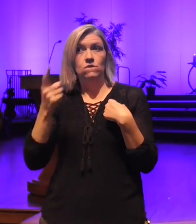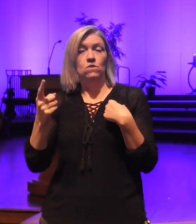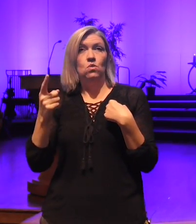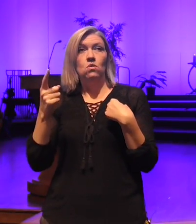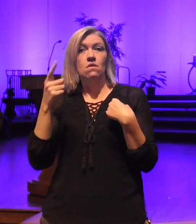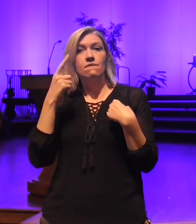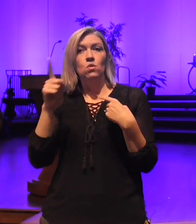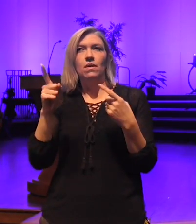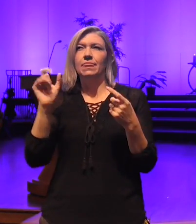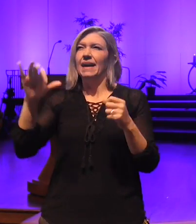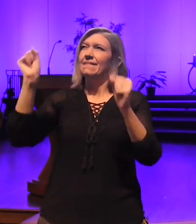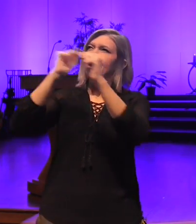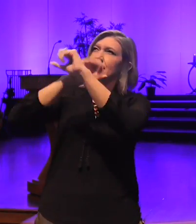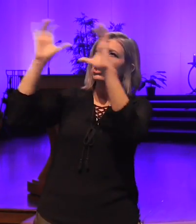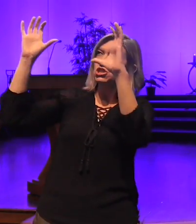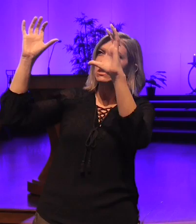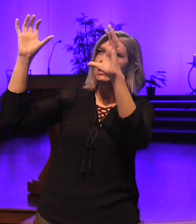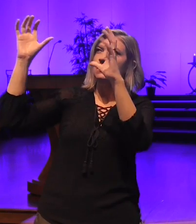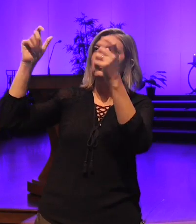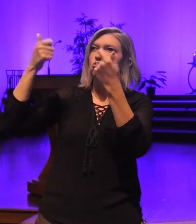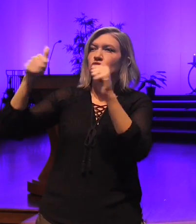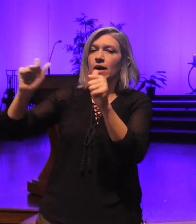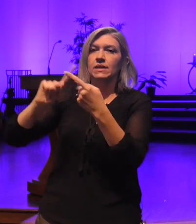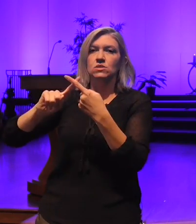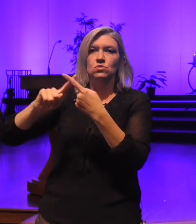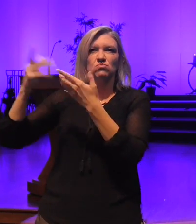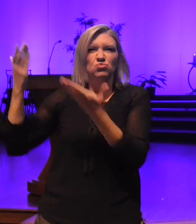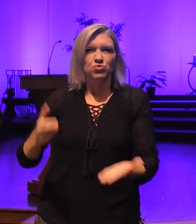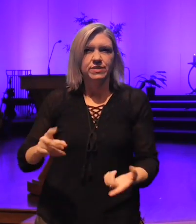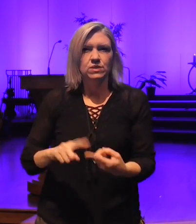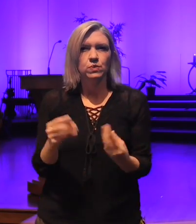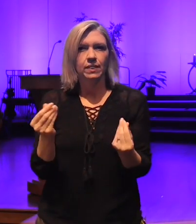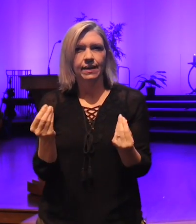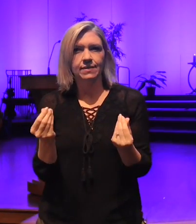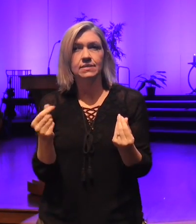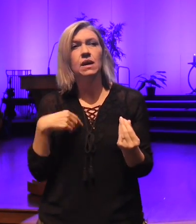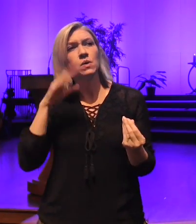visión de cambio y evolución a tierra firme, pero y yo Sé que algunos de nosotros estamos altamente calificados